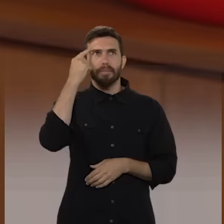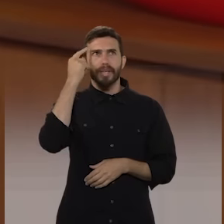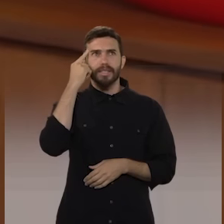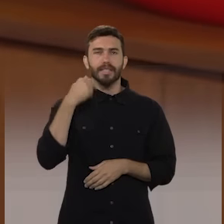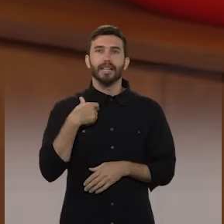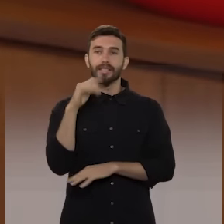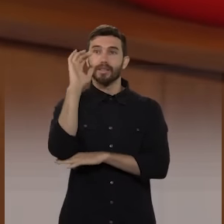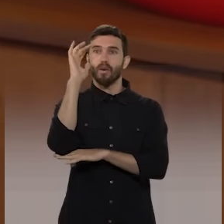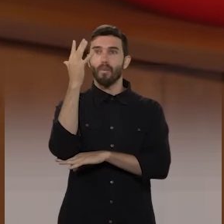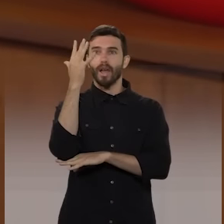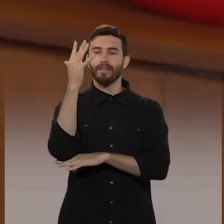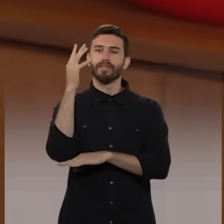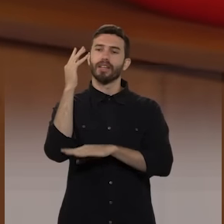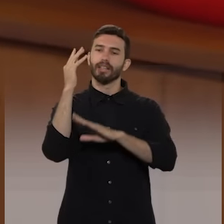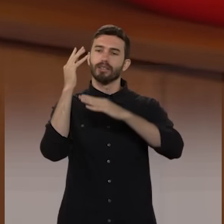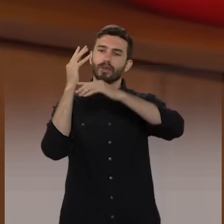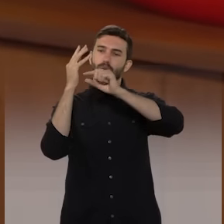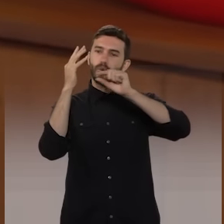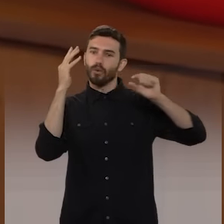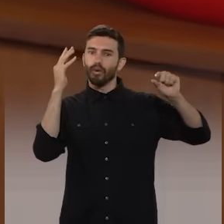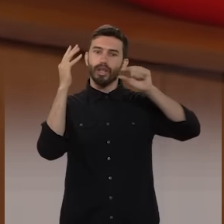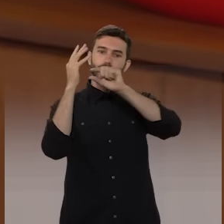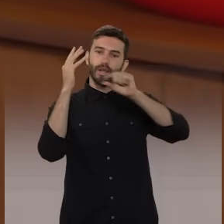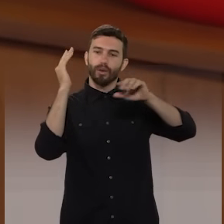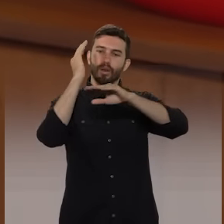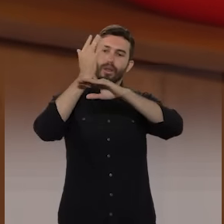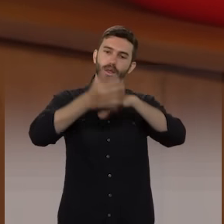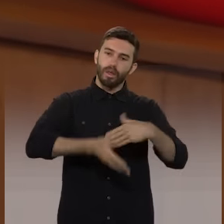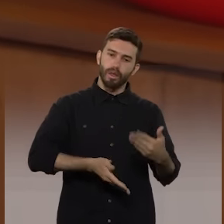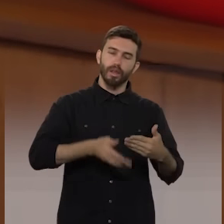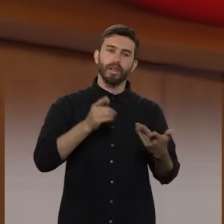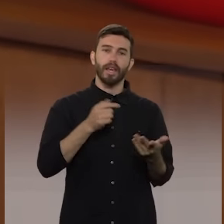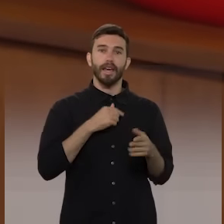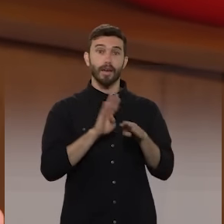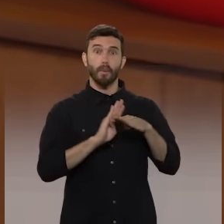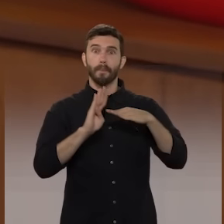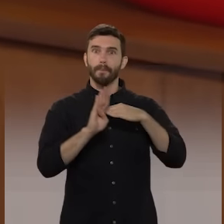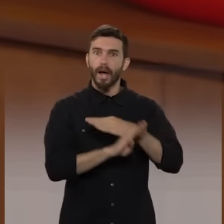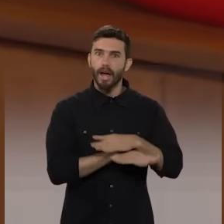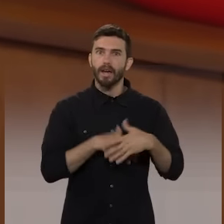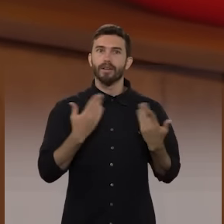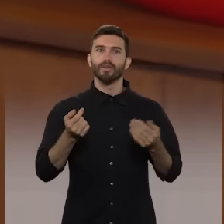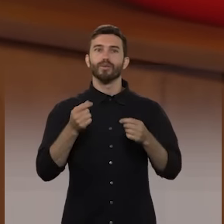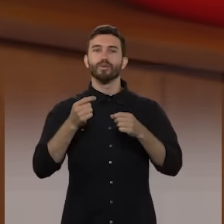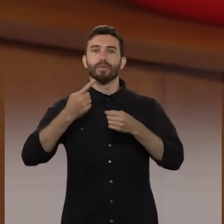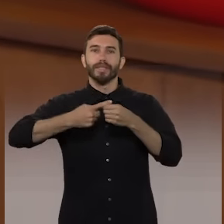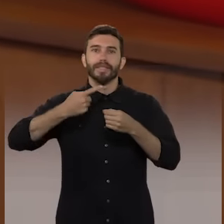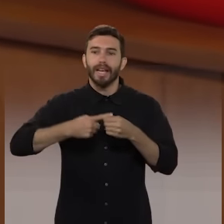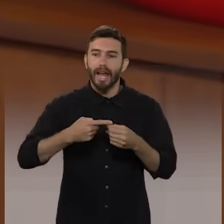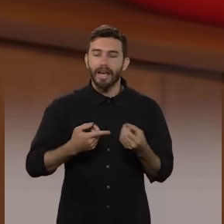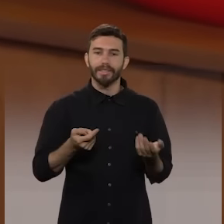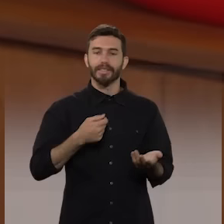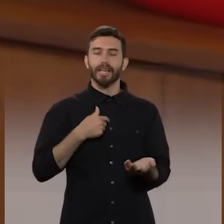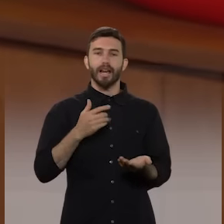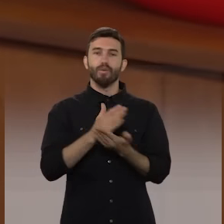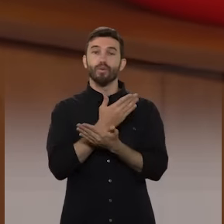uma rede elétrica e deixar um bairro, uma cidade, uma rua sem energia durante alguns dias, nós não